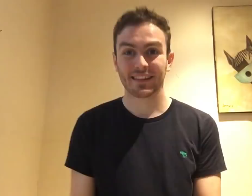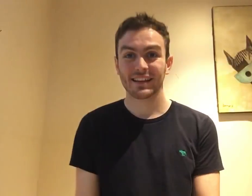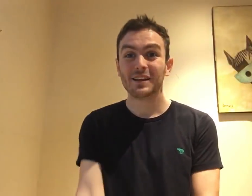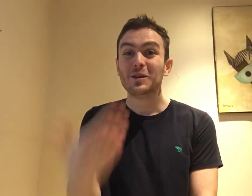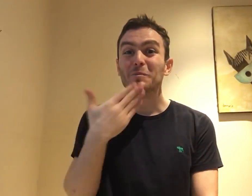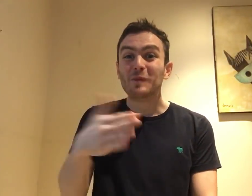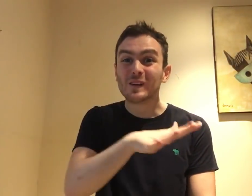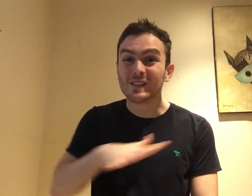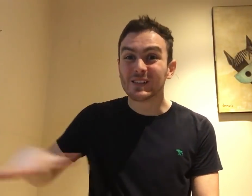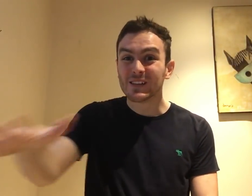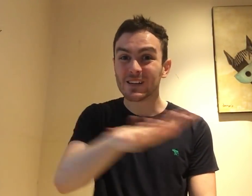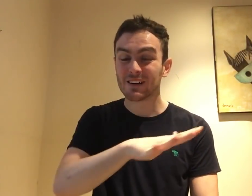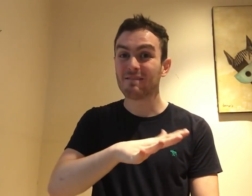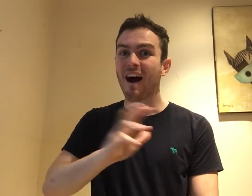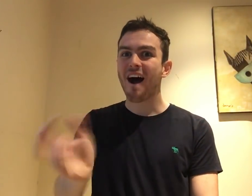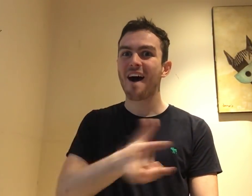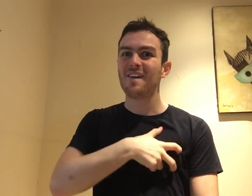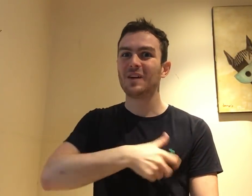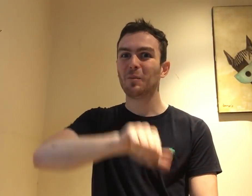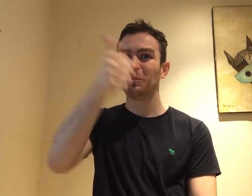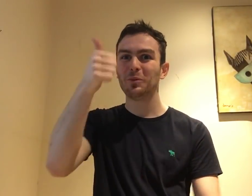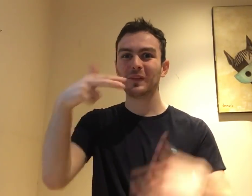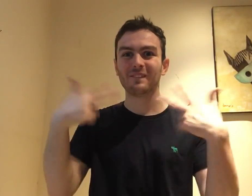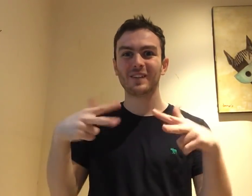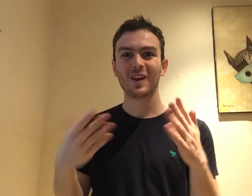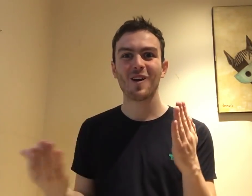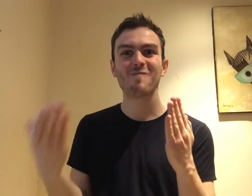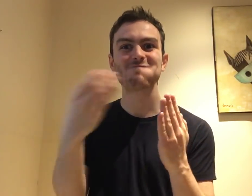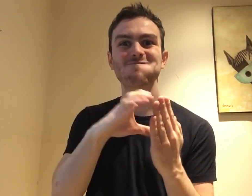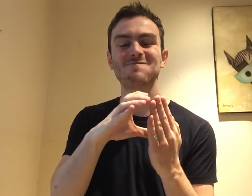Bonjour à tous, la première vidéo est enfin arrivée !